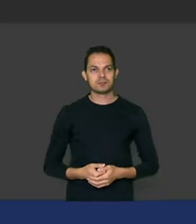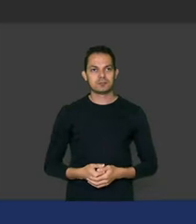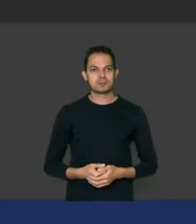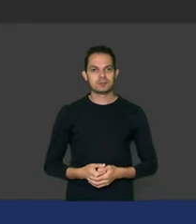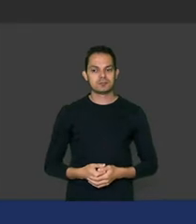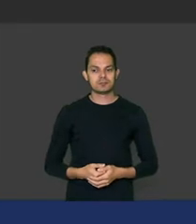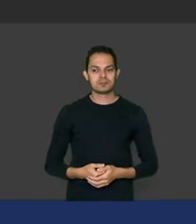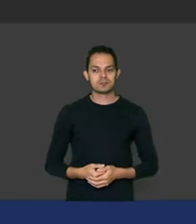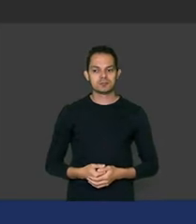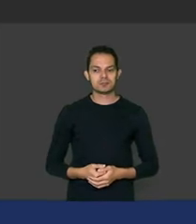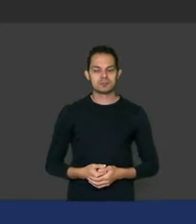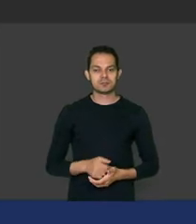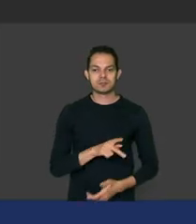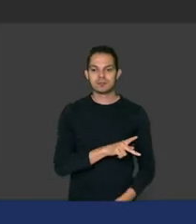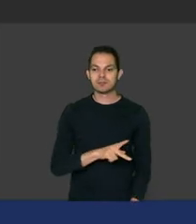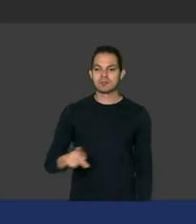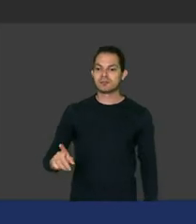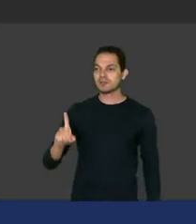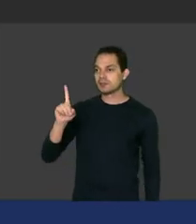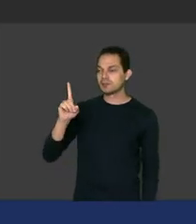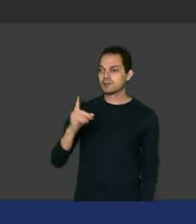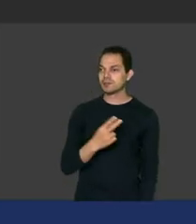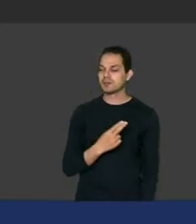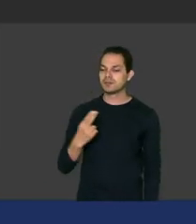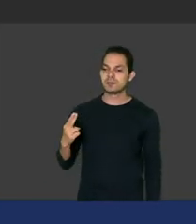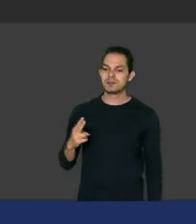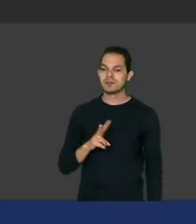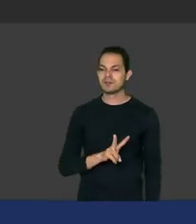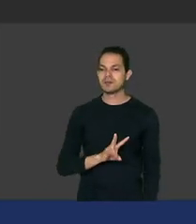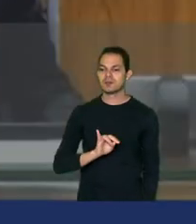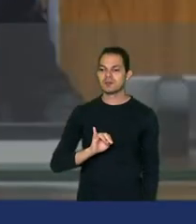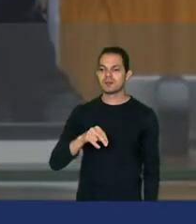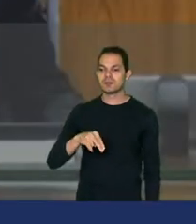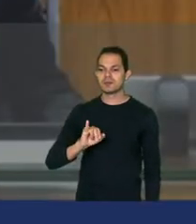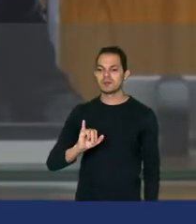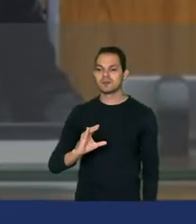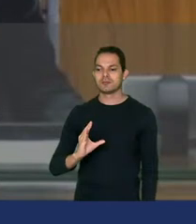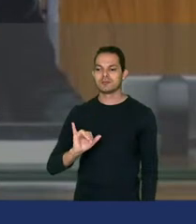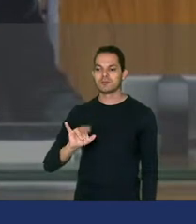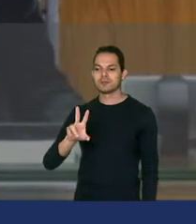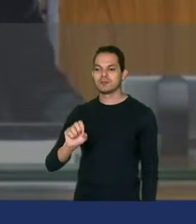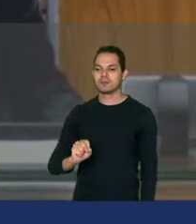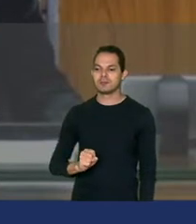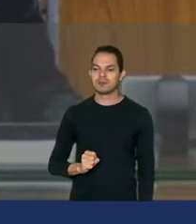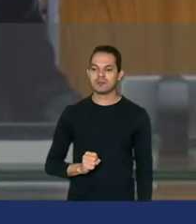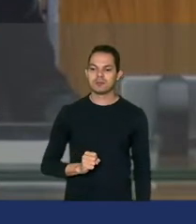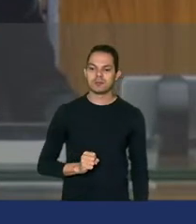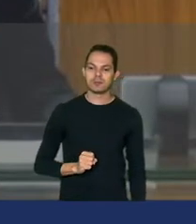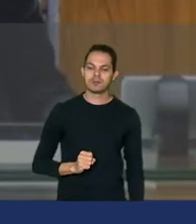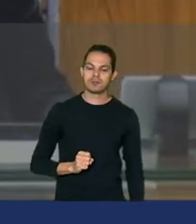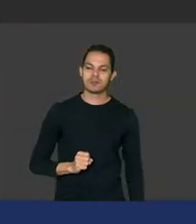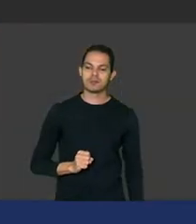EMPRESAS FUNCIONAREM EM GRANDES NEGÓCIOS. [DEPUTADO]: PRESIDENTE ARTHUR, VINÍCIUS. [PRESIDENTE]: DEPUTADO